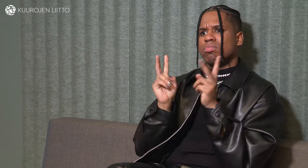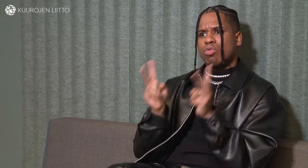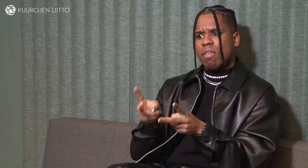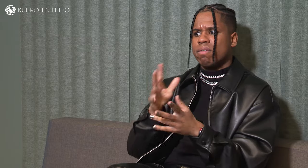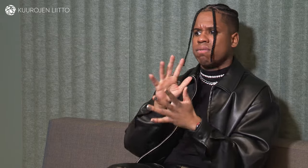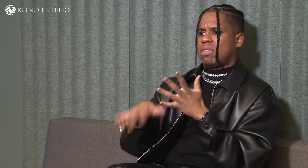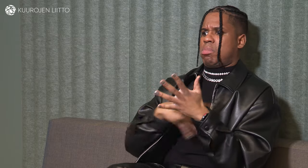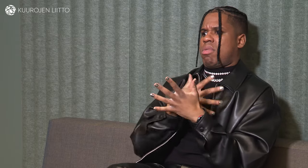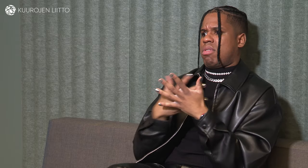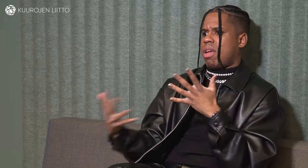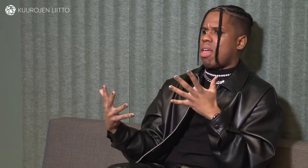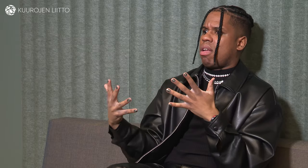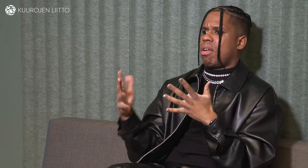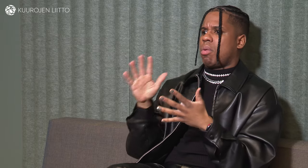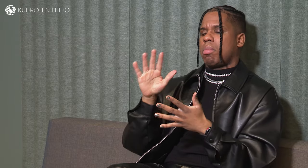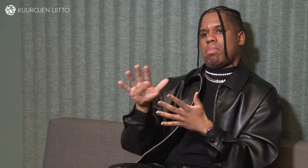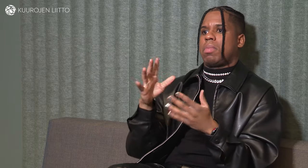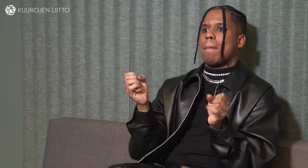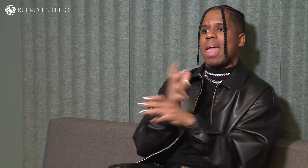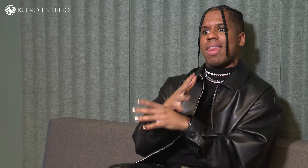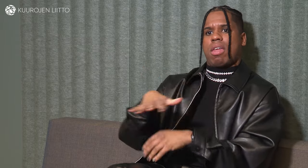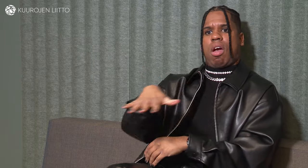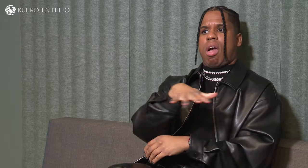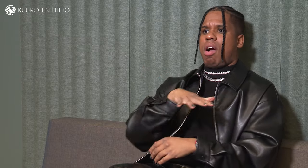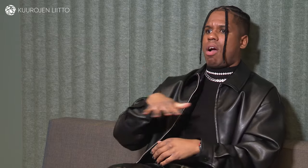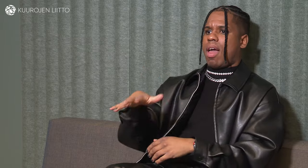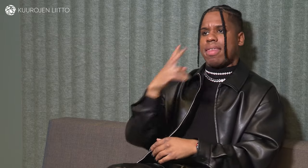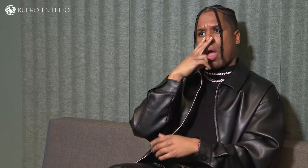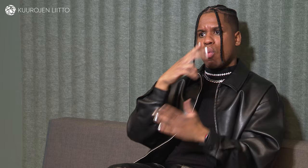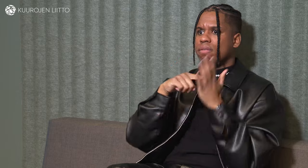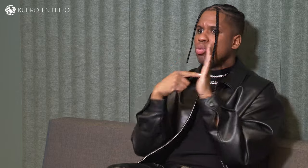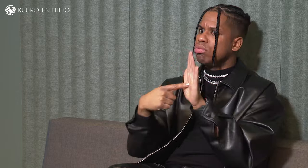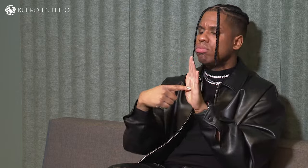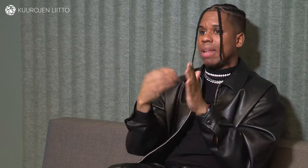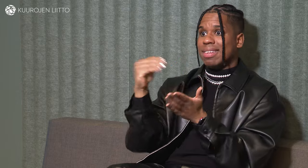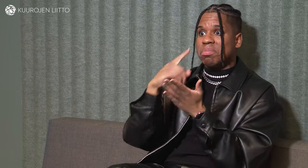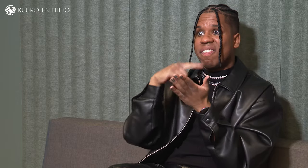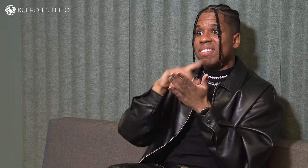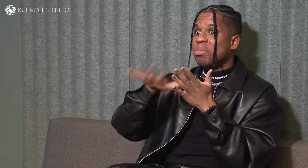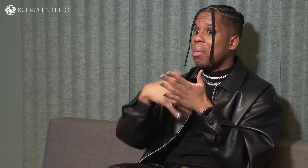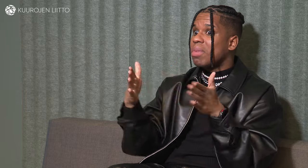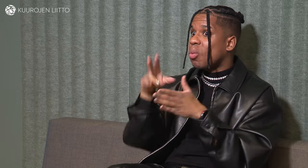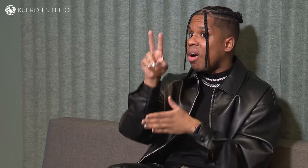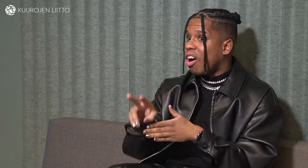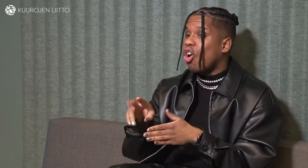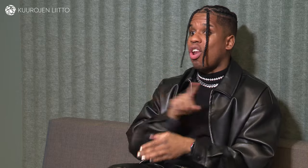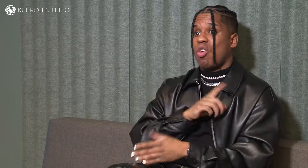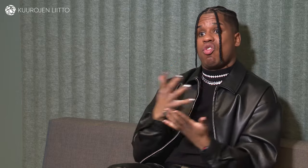Viittomakieli on myös saanut selvästi enemmän medianäkyvyyttä - esimerkiksi viittomakielisen Pikku-Kakkosen -